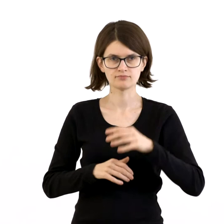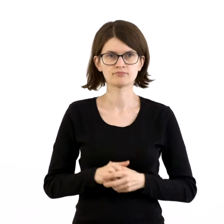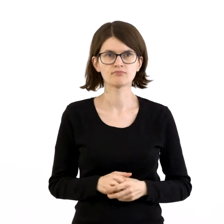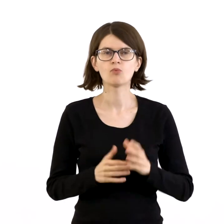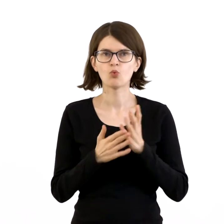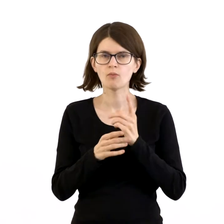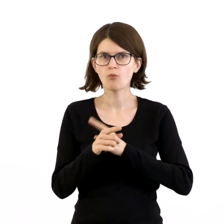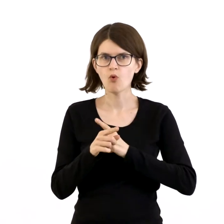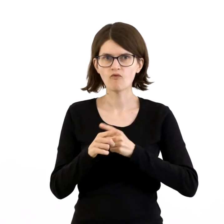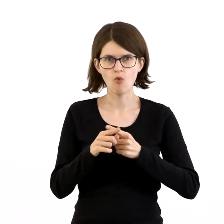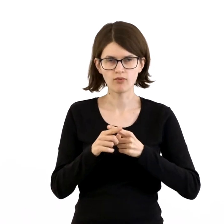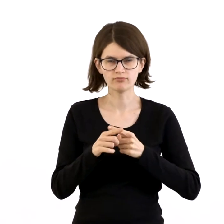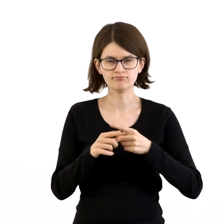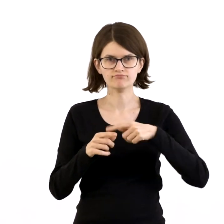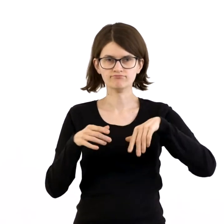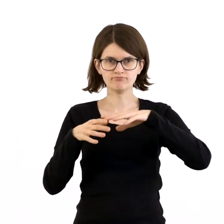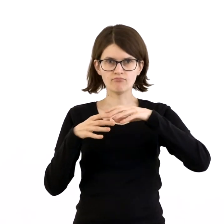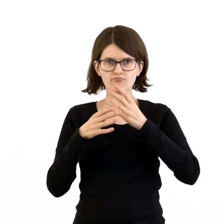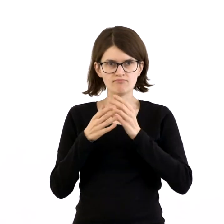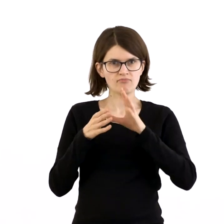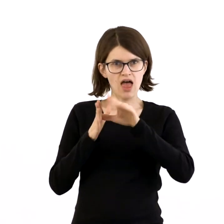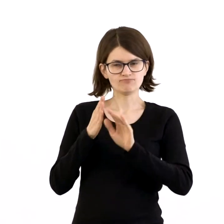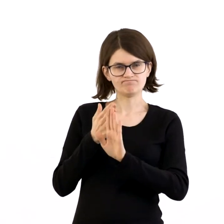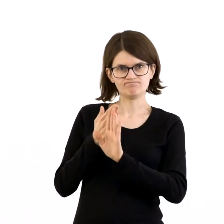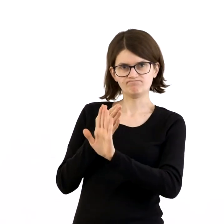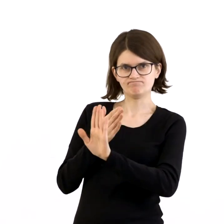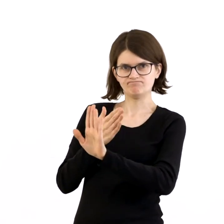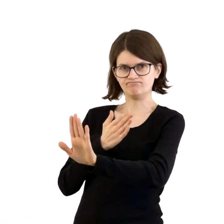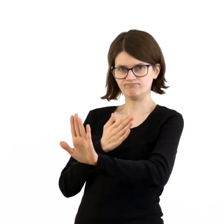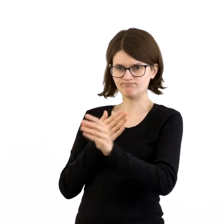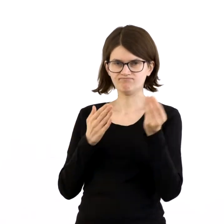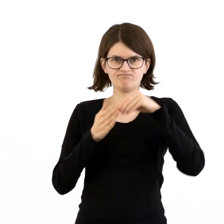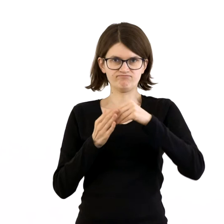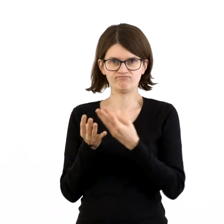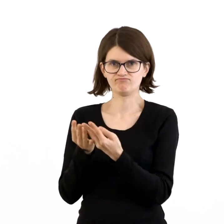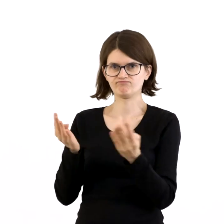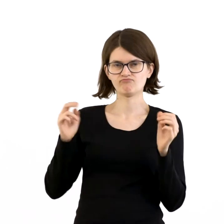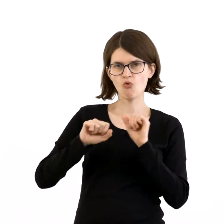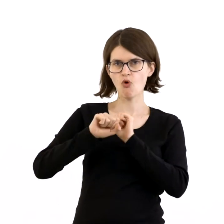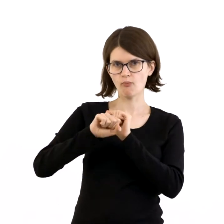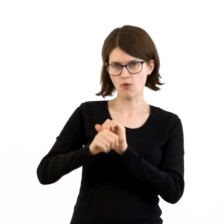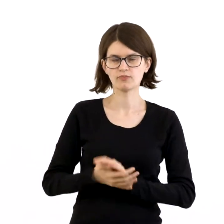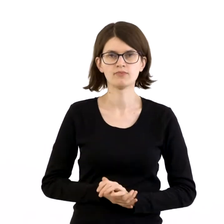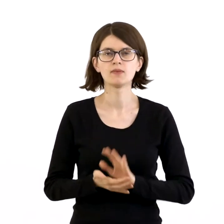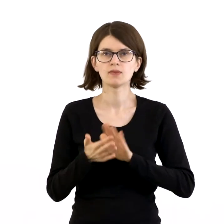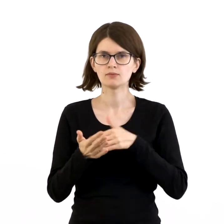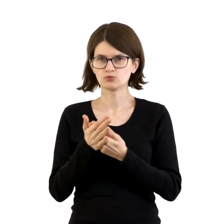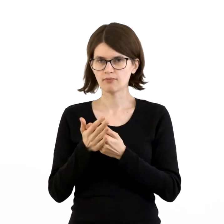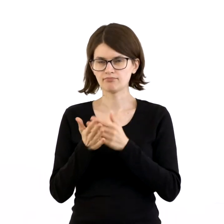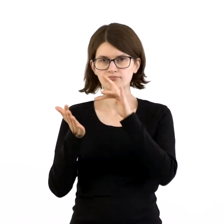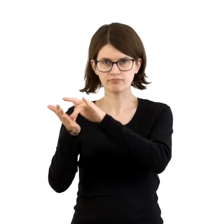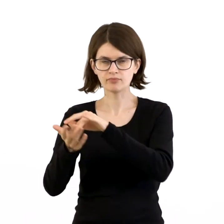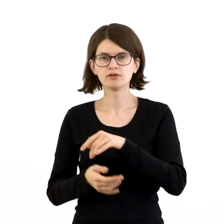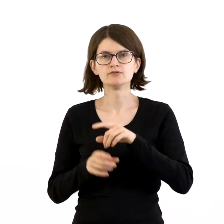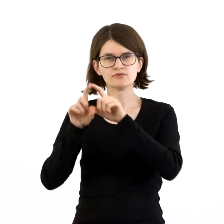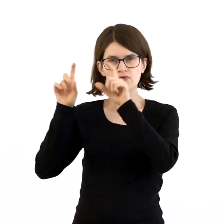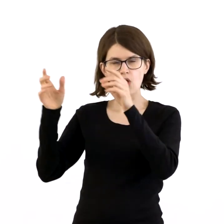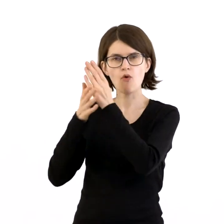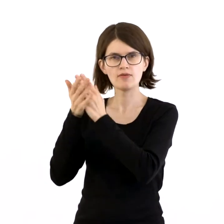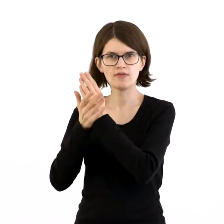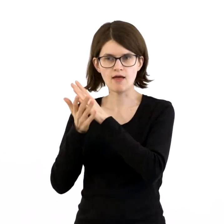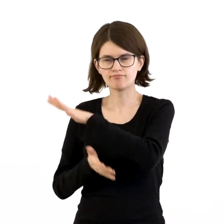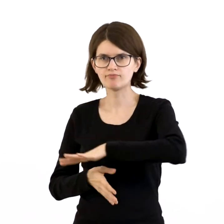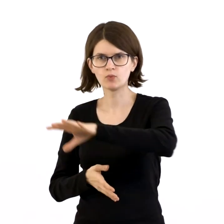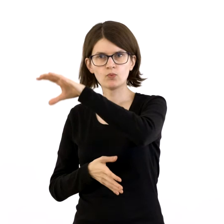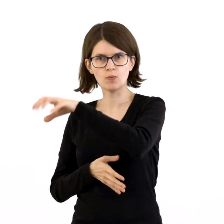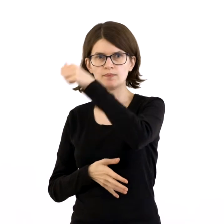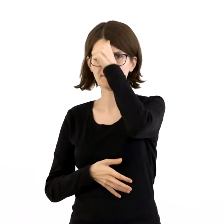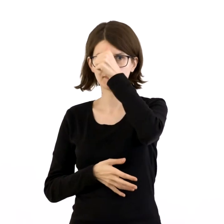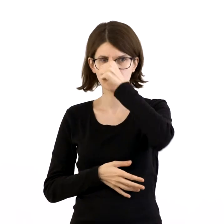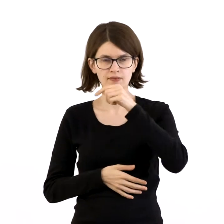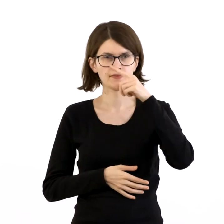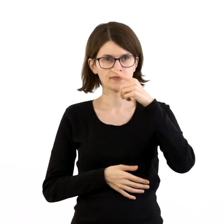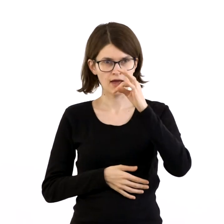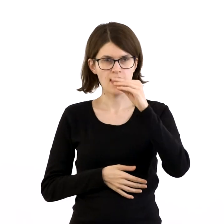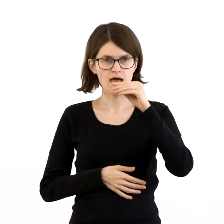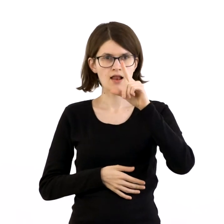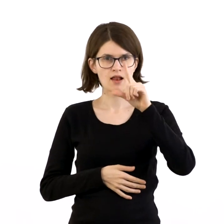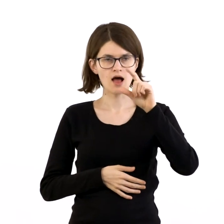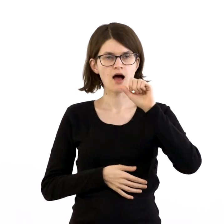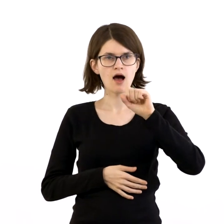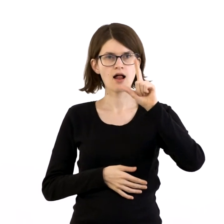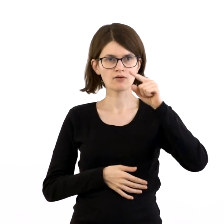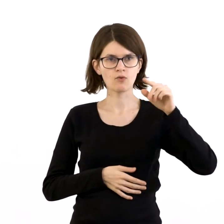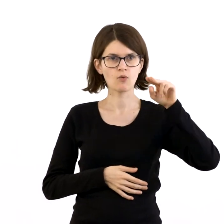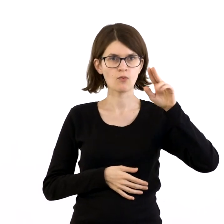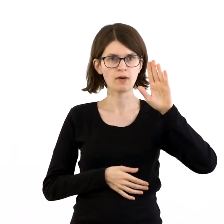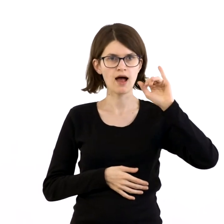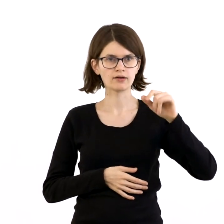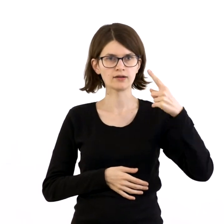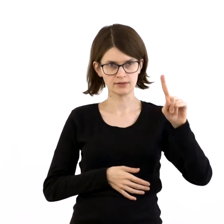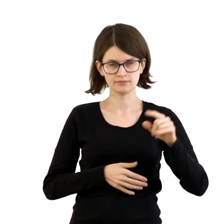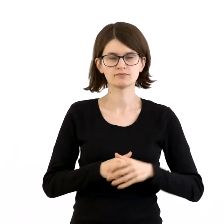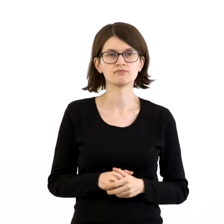później stopniowo oddzielane od miasta murami warownymi i mające charakter obronny (świątynia Tell al -Ubajd).